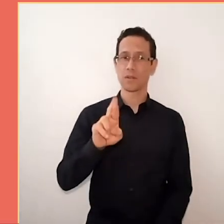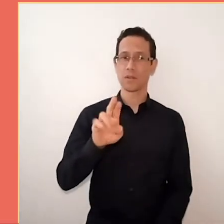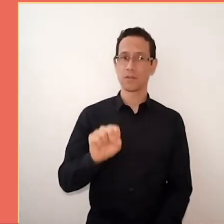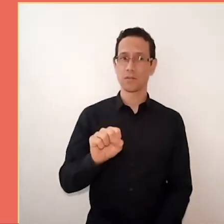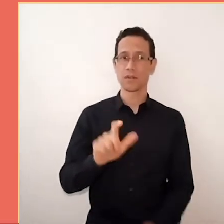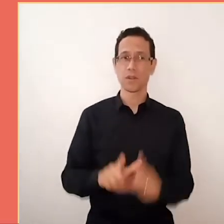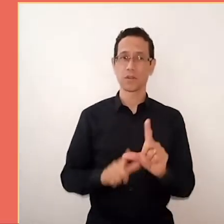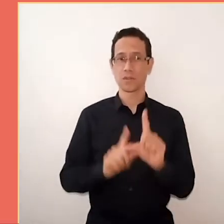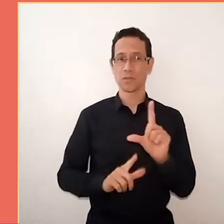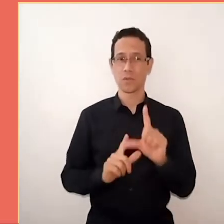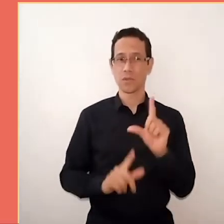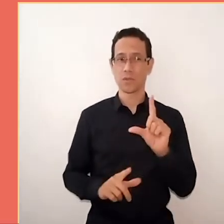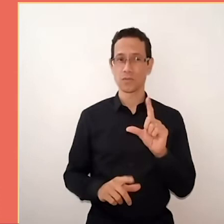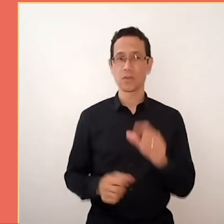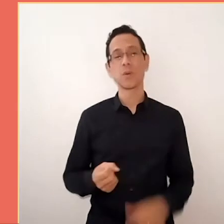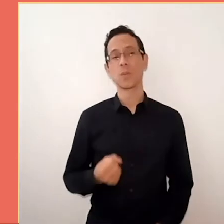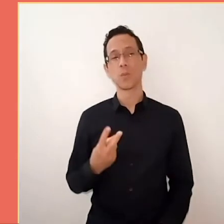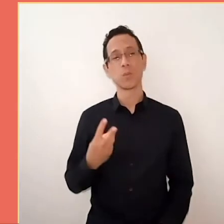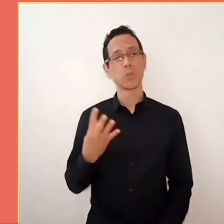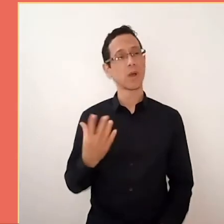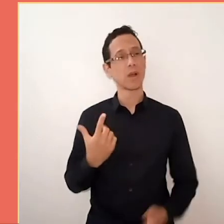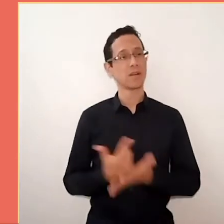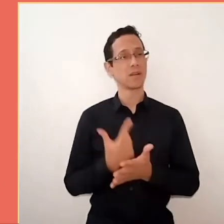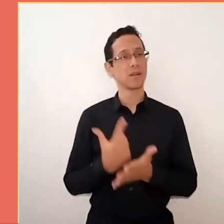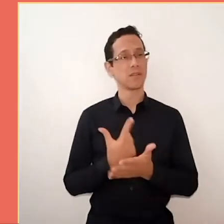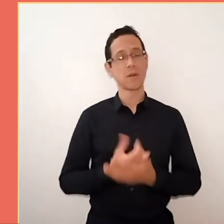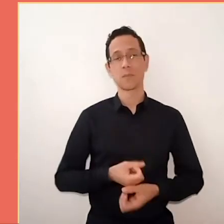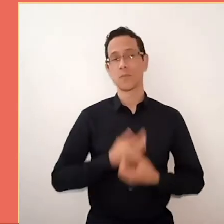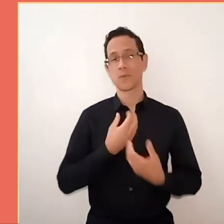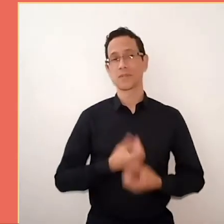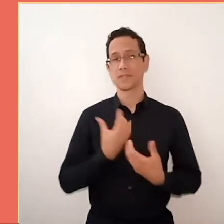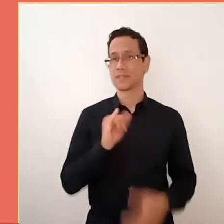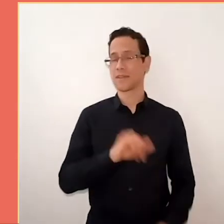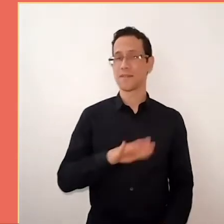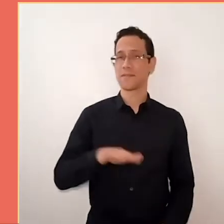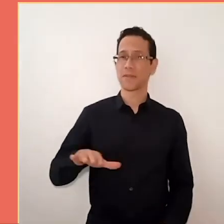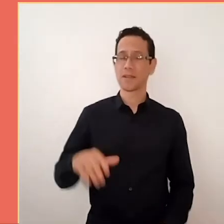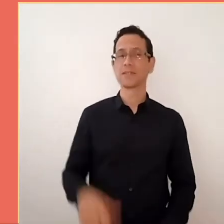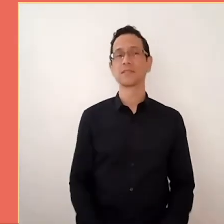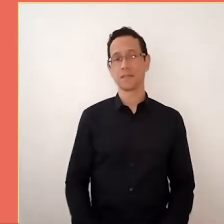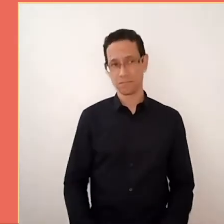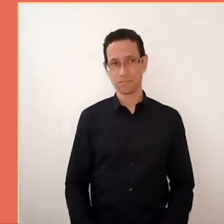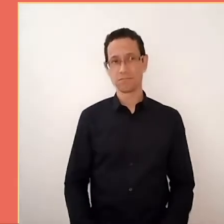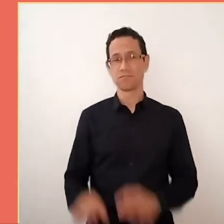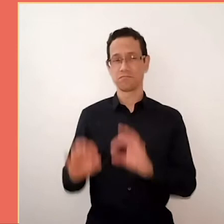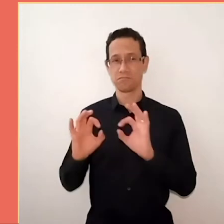Quanto que os meus livros de poesia pra infância…? …fora alimentada com poesia desde cedo,